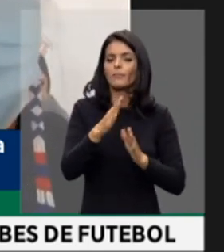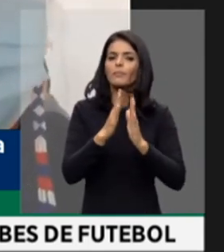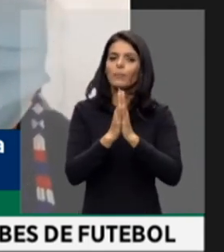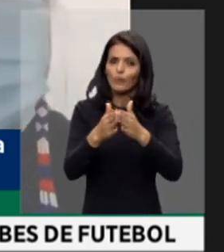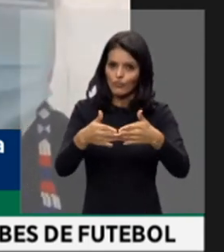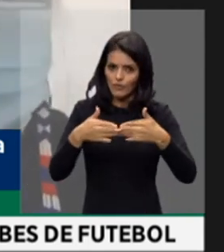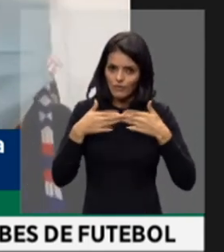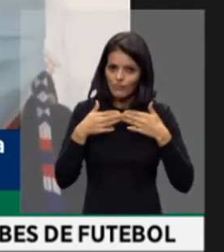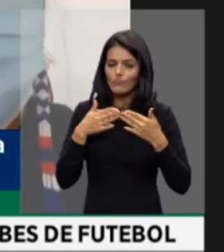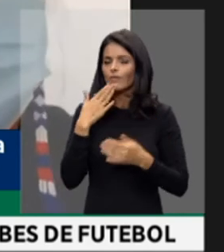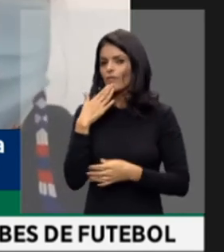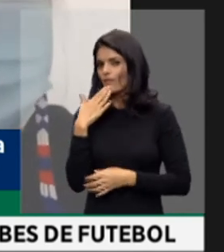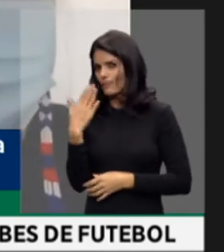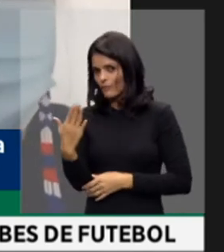APROVEITAR PARA... PARA PEDIR, SENHOR PRESIDENTE, PARA QUE